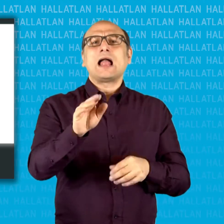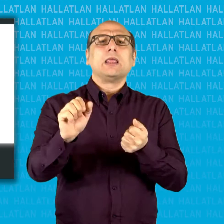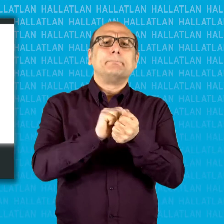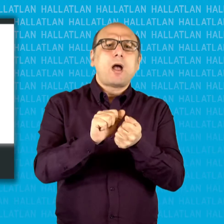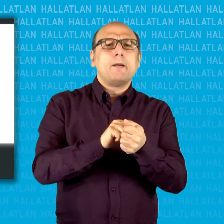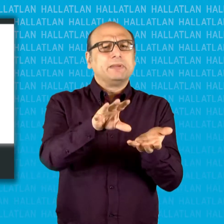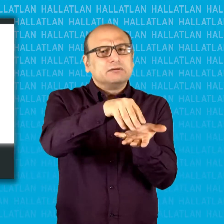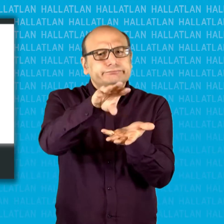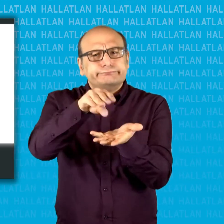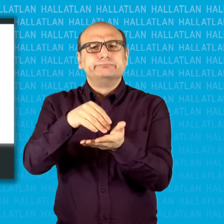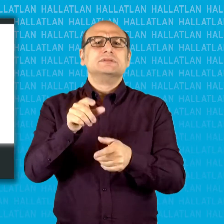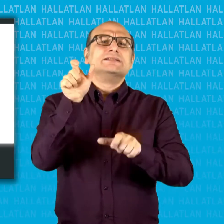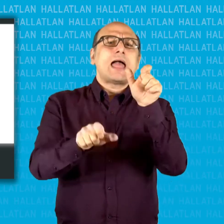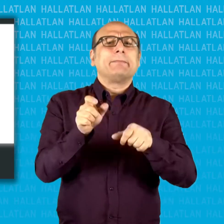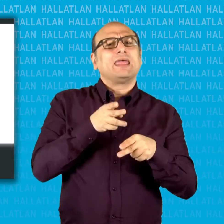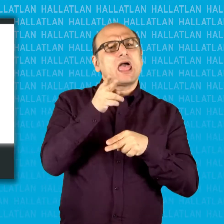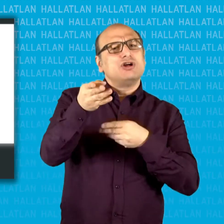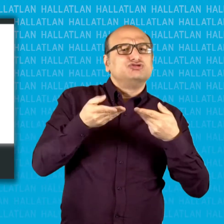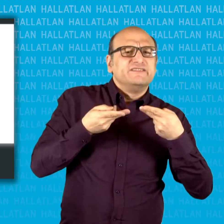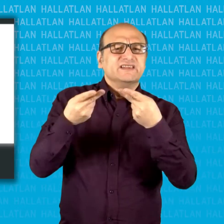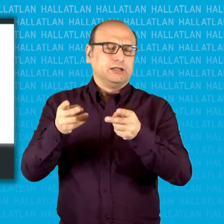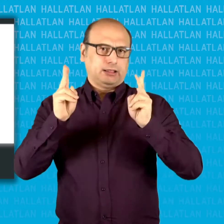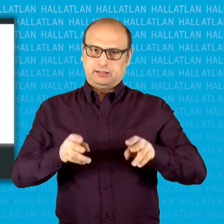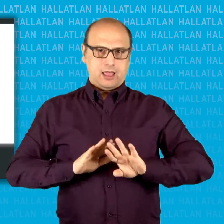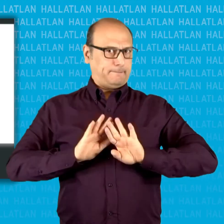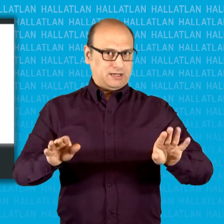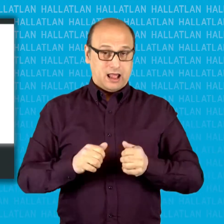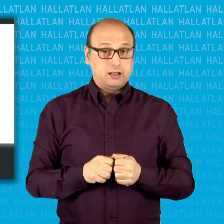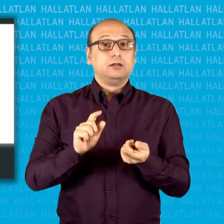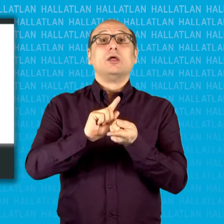az iratanyaggal nem kell felkeresnie az adóhivatalt,